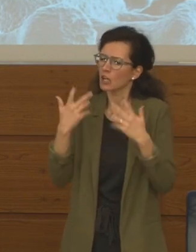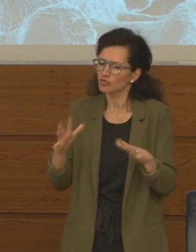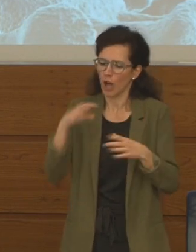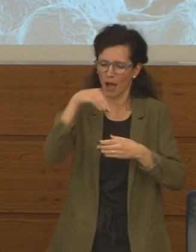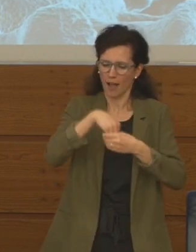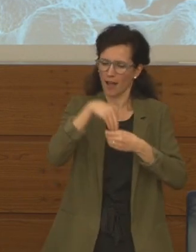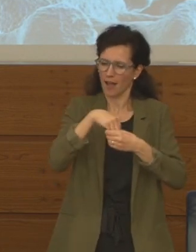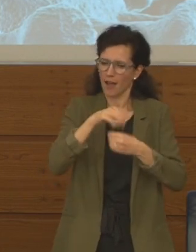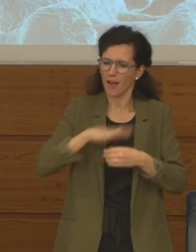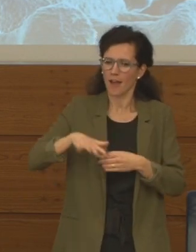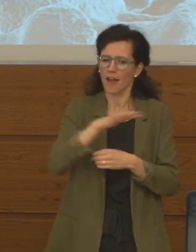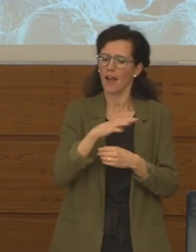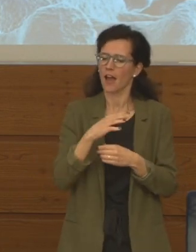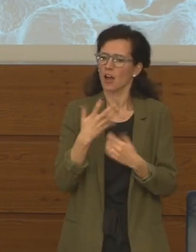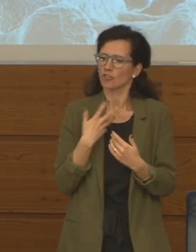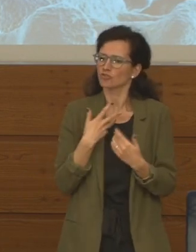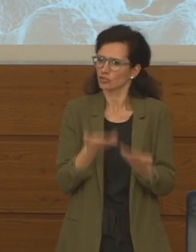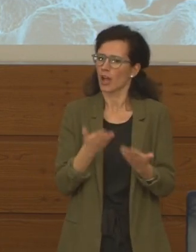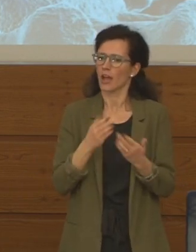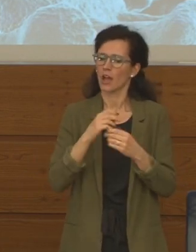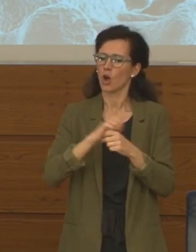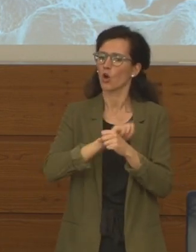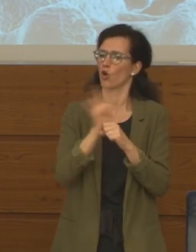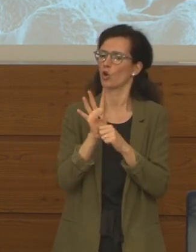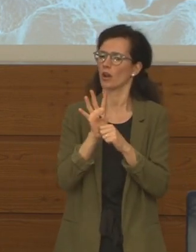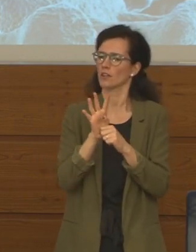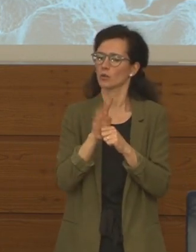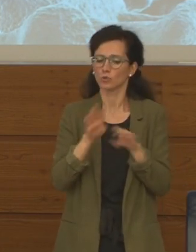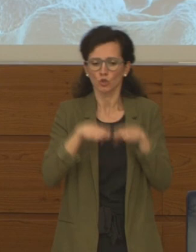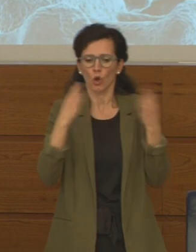coronavirus già prima che fosse stato, come dire, diagnosticato?